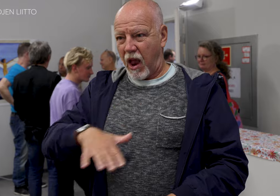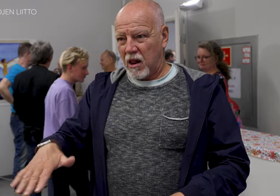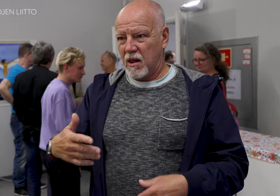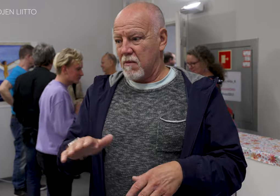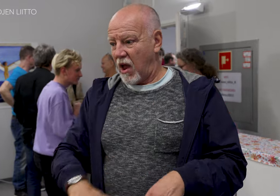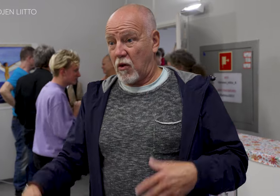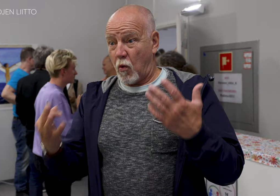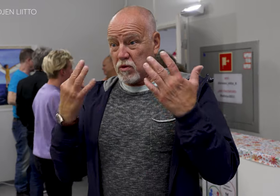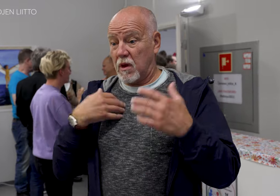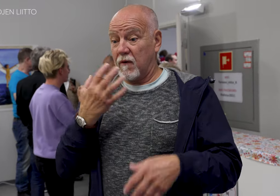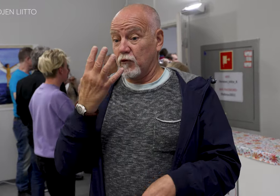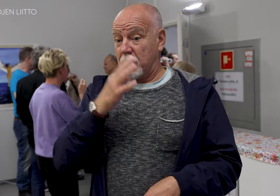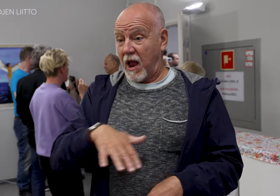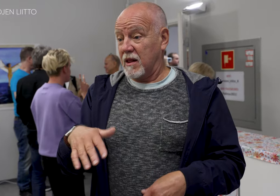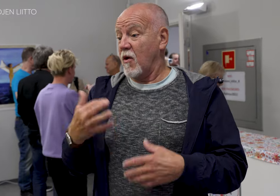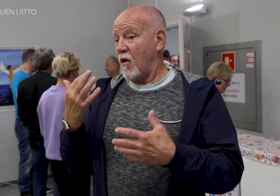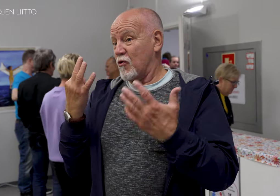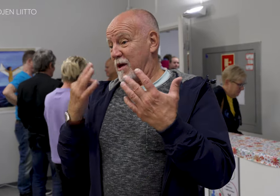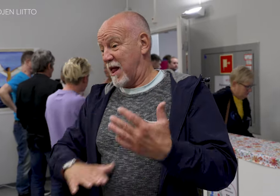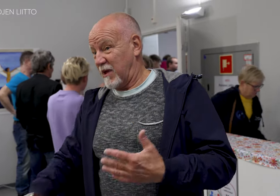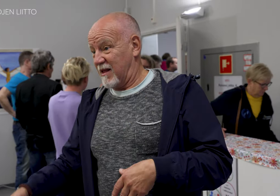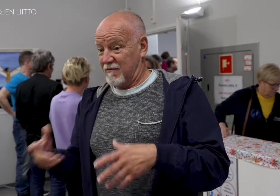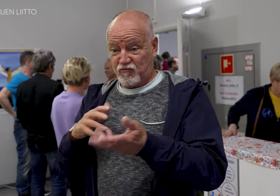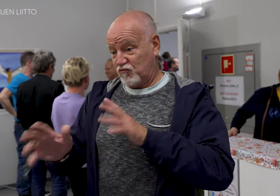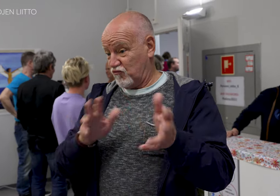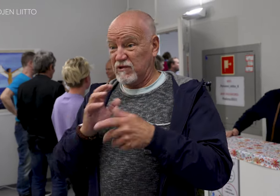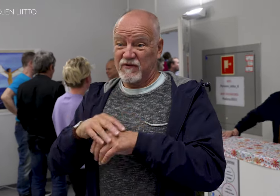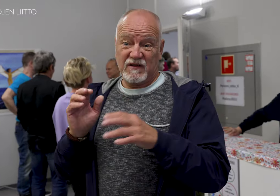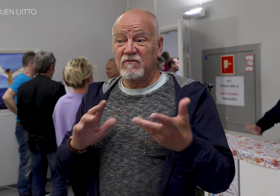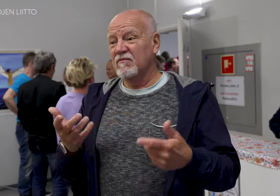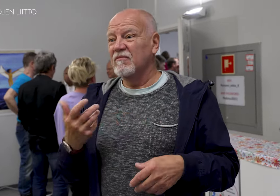Minulla on neljä lasta ja kahdeksan lastenlasta, joiden kanssa viiton ruotsiksi.